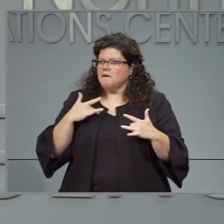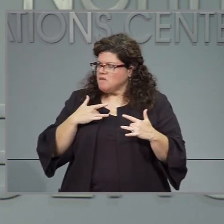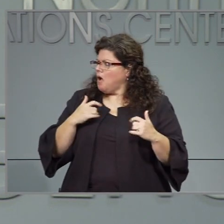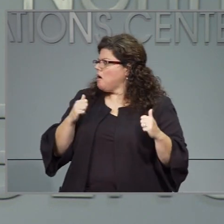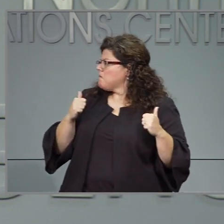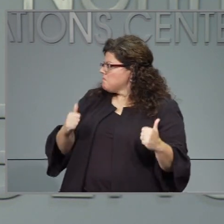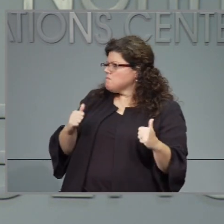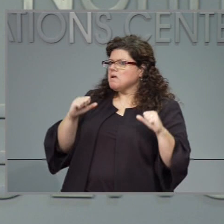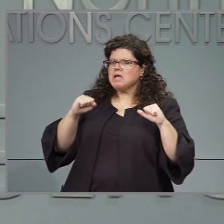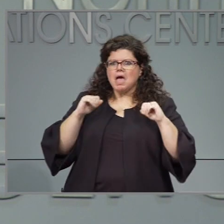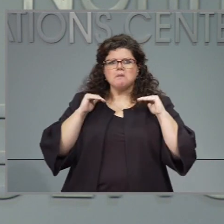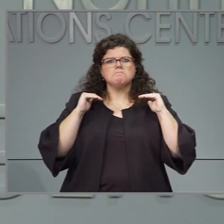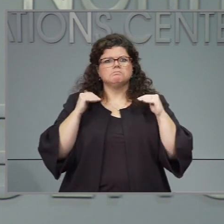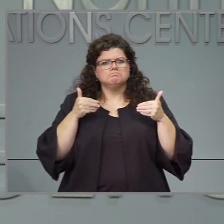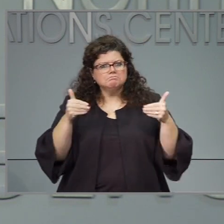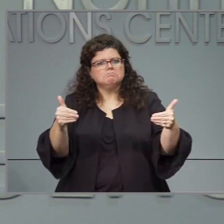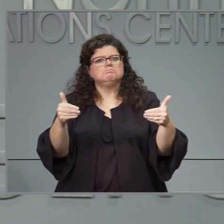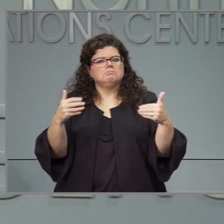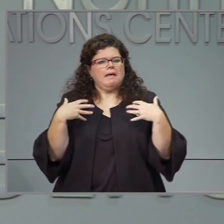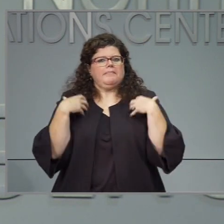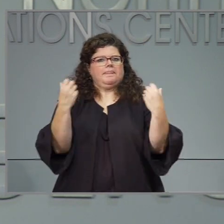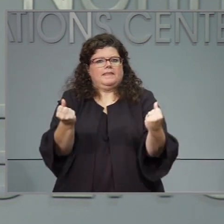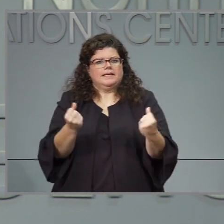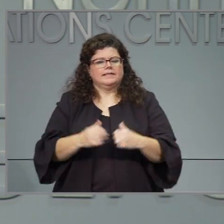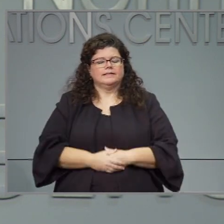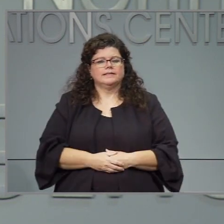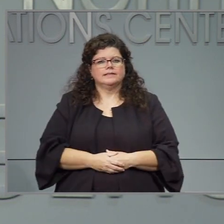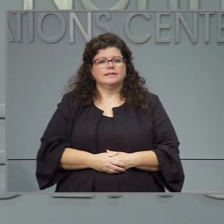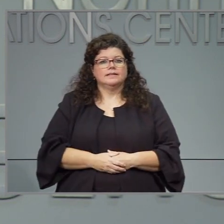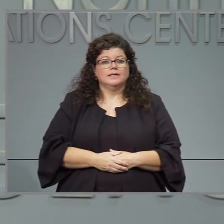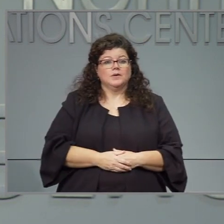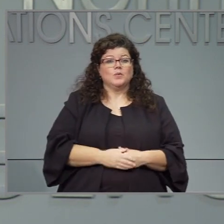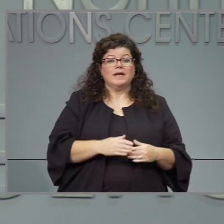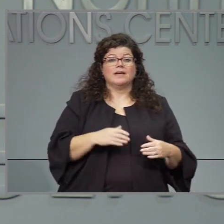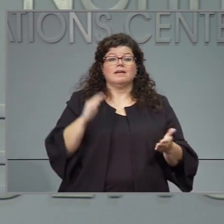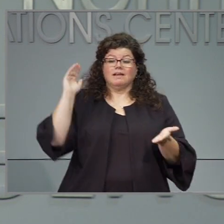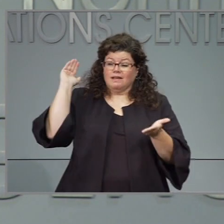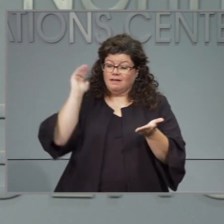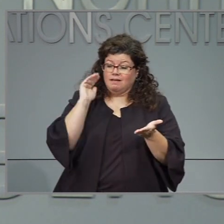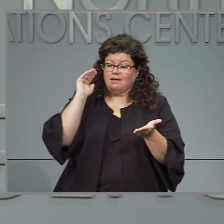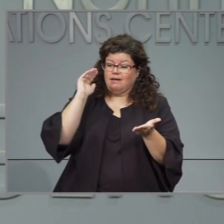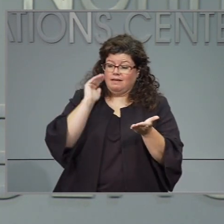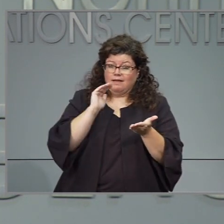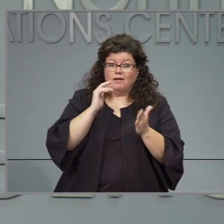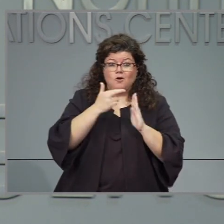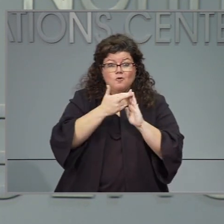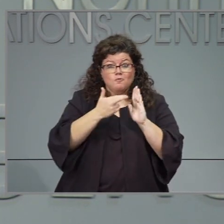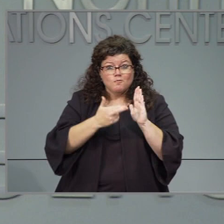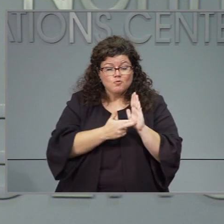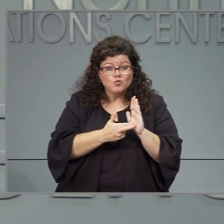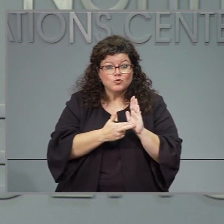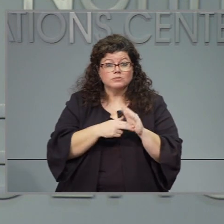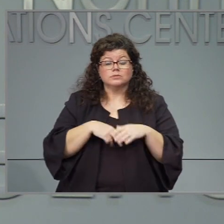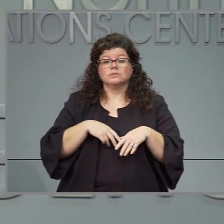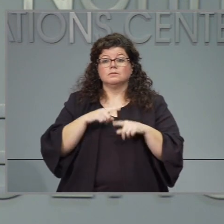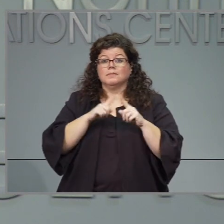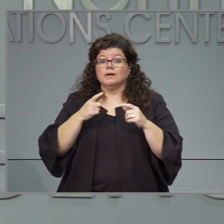confianza de mantenerse saludables. Cada paso cuidadoso hace adelante y cada vez que llevemos puesta en la más